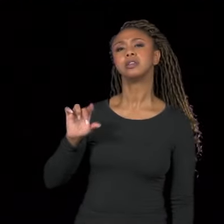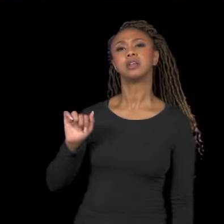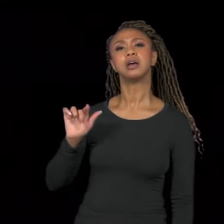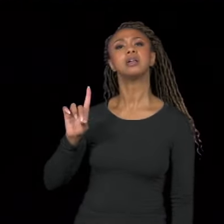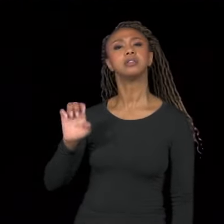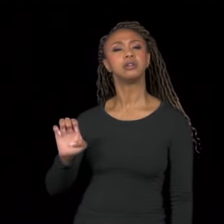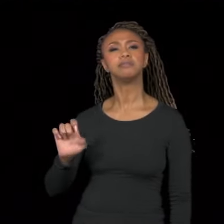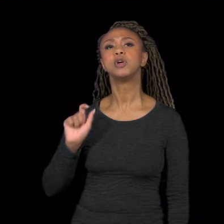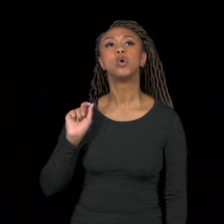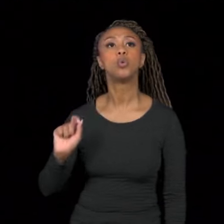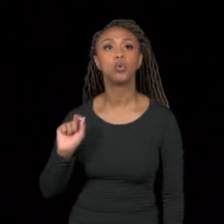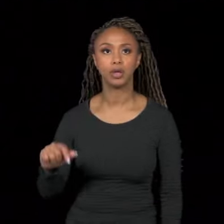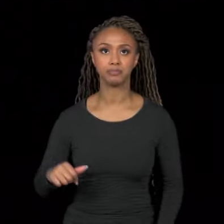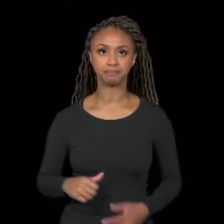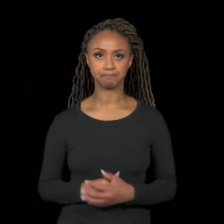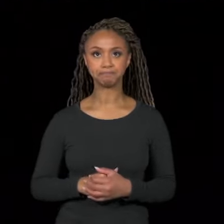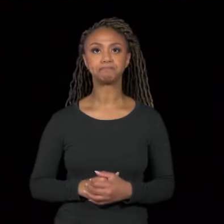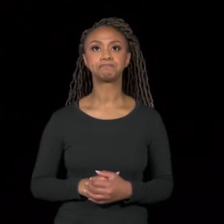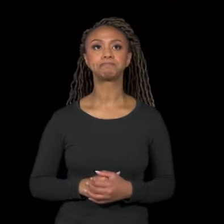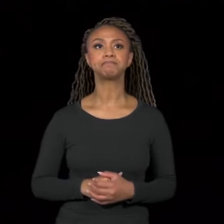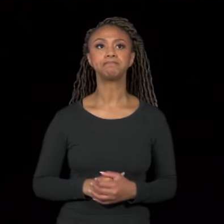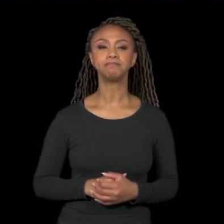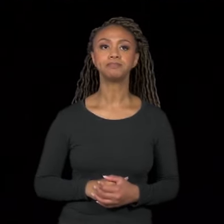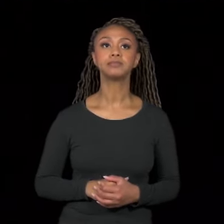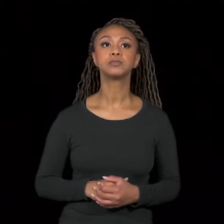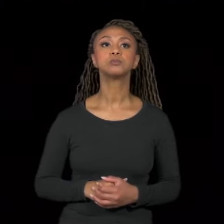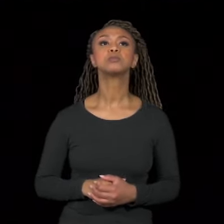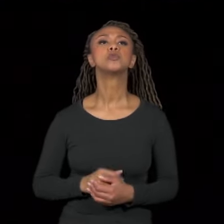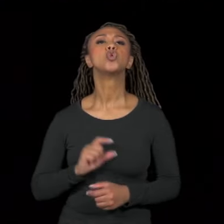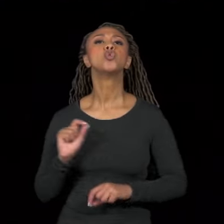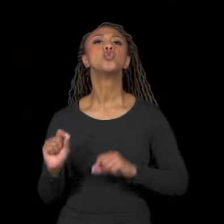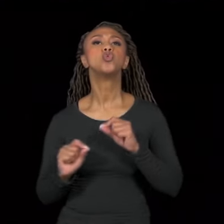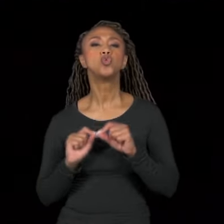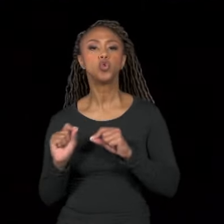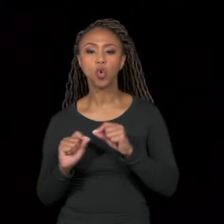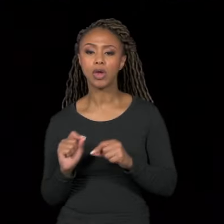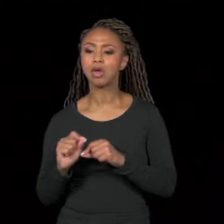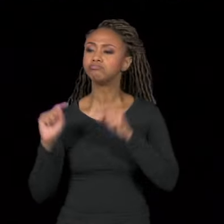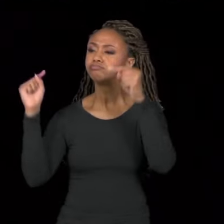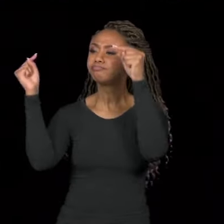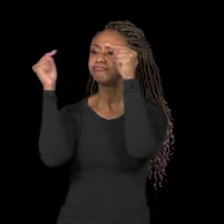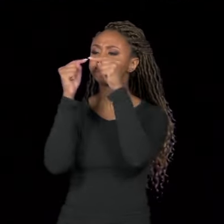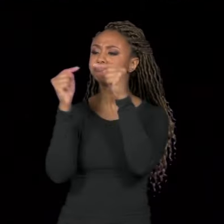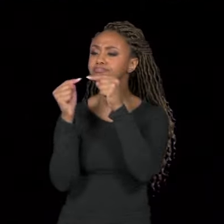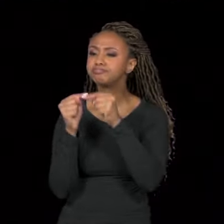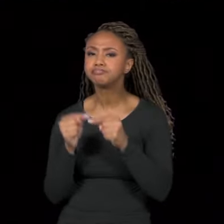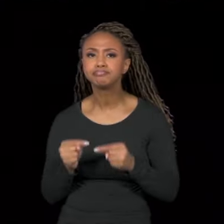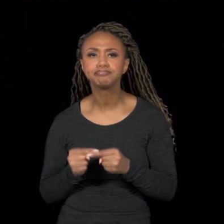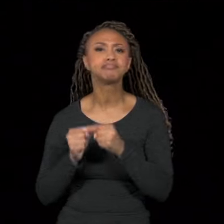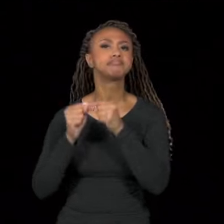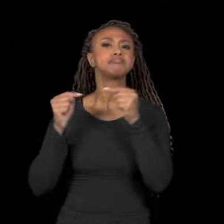NÚMERO MÁXIMO DE INSTÂNCIAS DE RELACIONAMENTO NAS QUAIS UMA INSTÂNCIA DE ENTIDADE PODE PARTICIPAR.